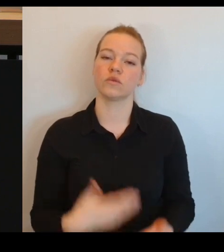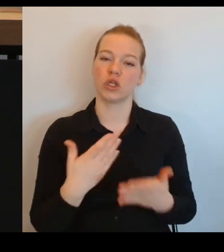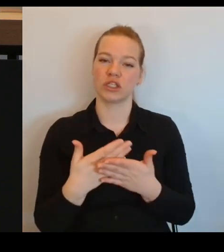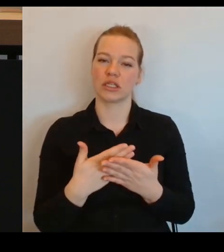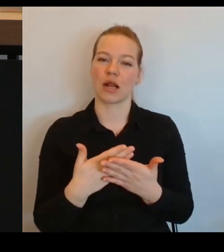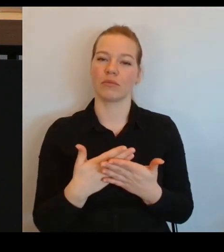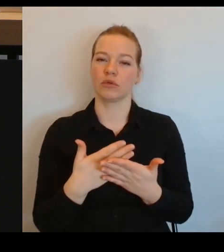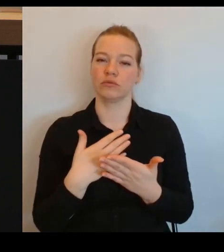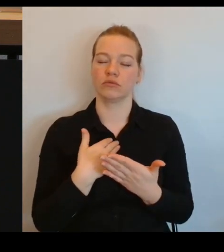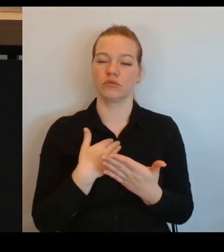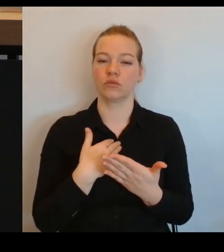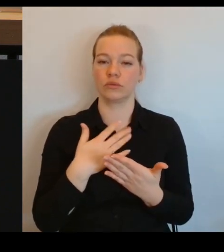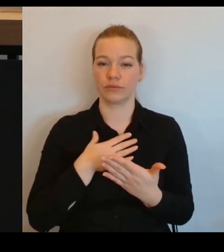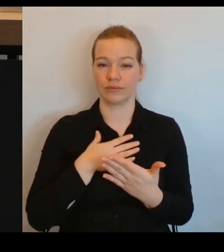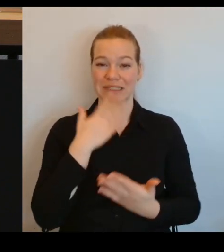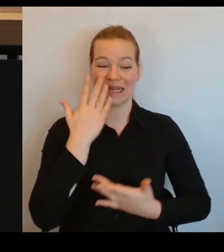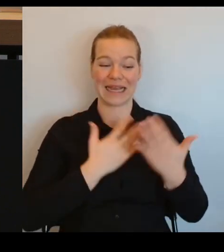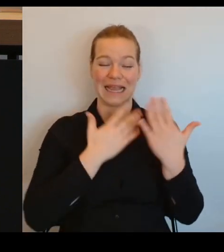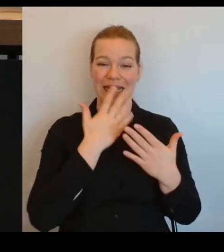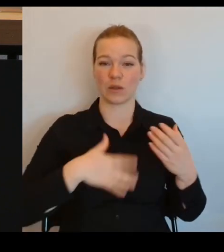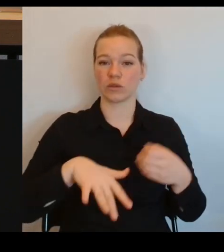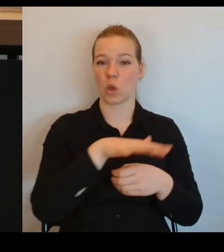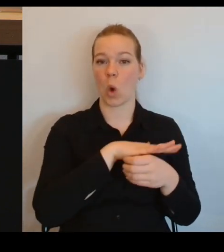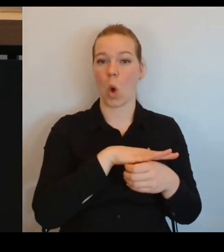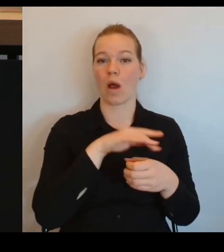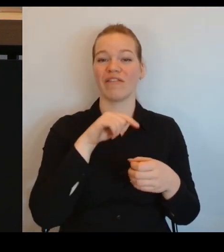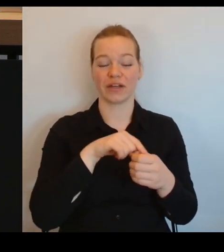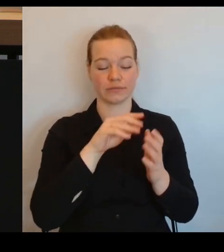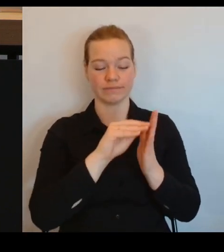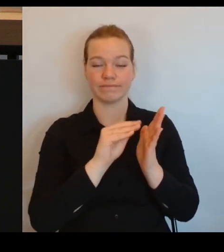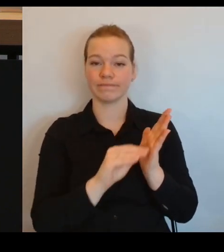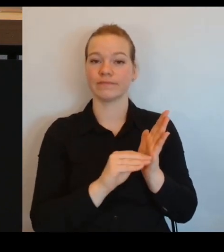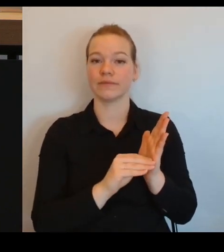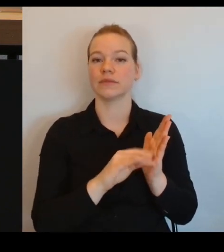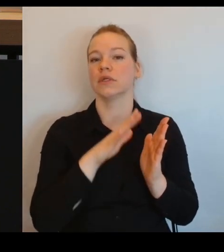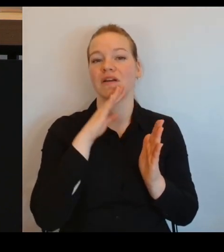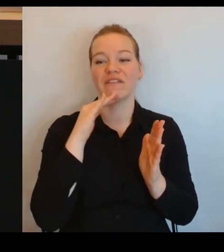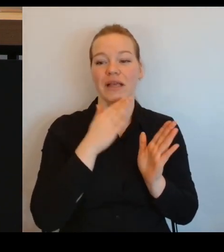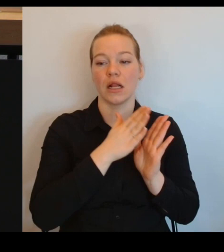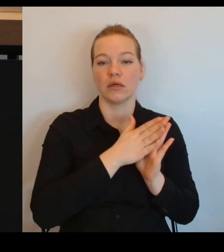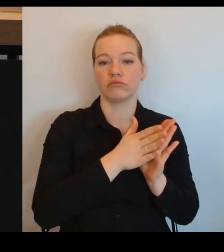die Haushalts und Finanzpolitik des Landes Berlins anbetrifft die es sich lohnt, im Ausschuss weiter zu diskutieren.